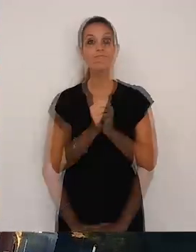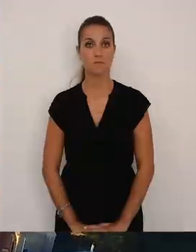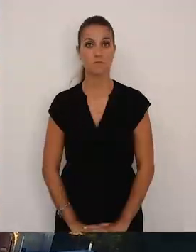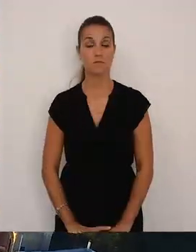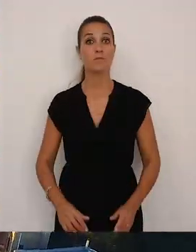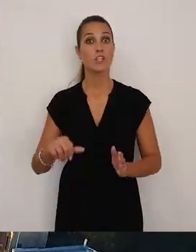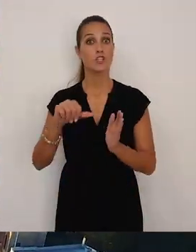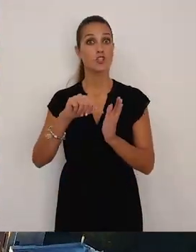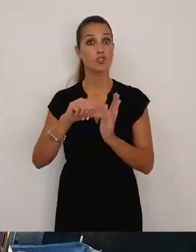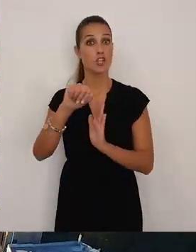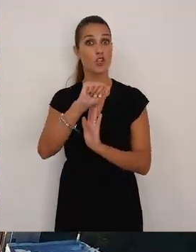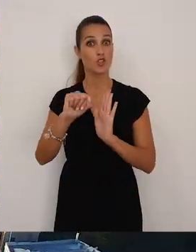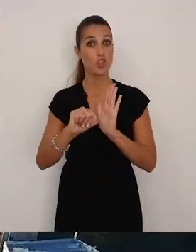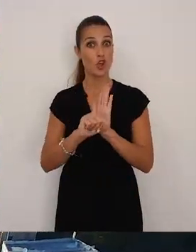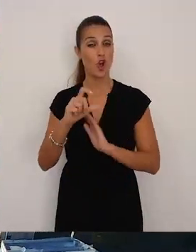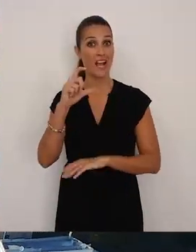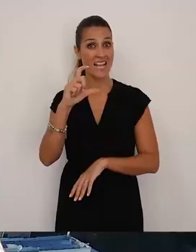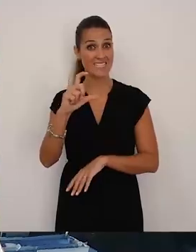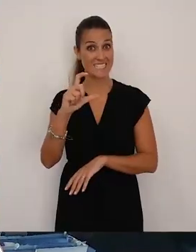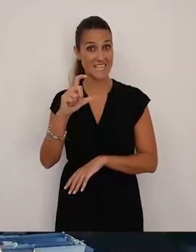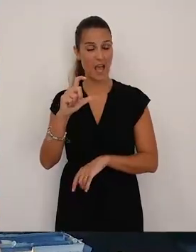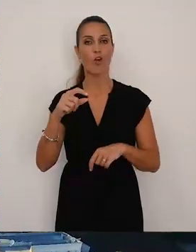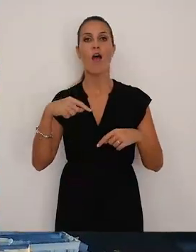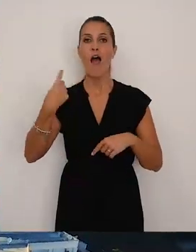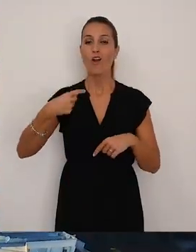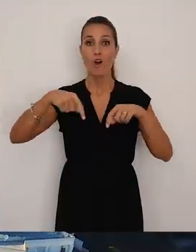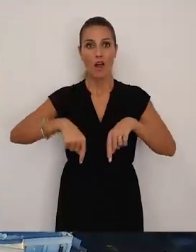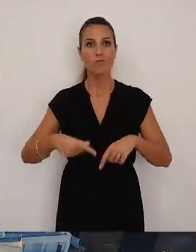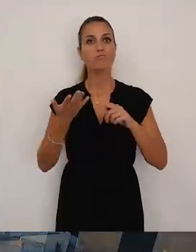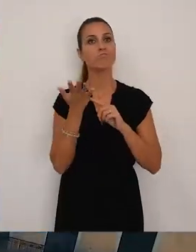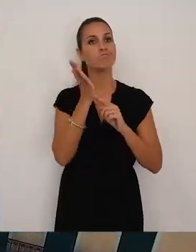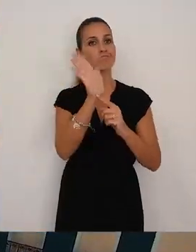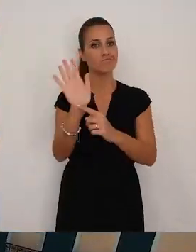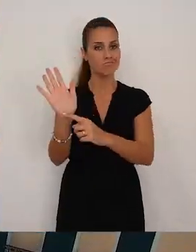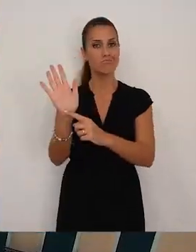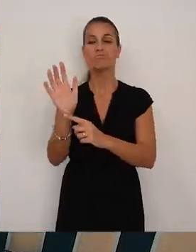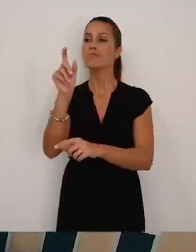Il centro storico di Castrignano rivela ancora oggi ai visitatori le sue arcaiche bellezze.